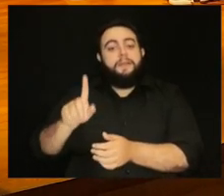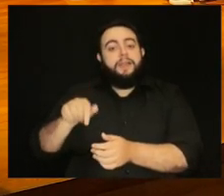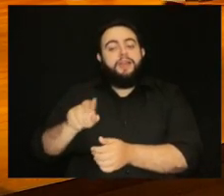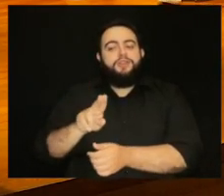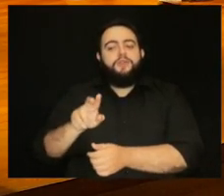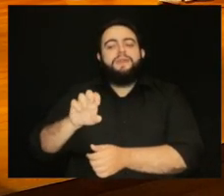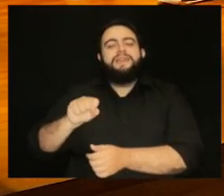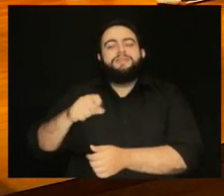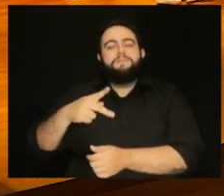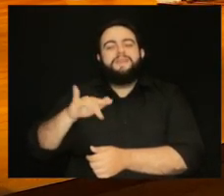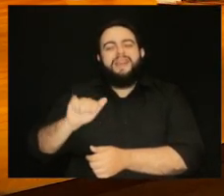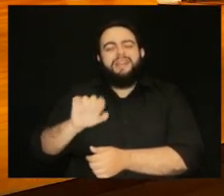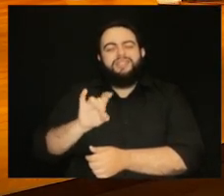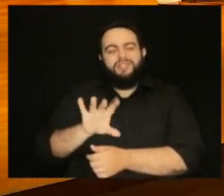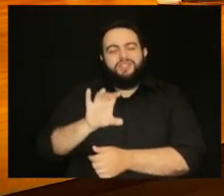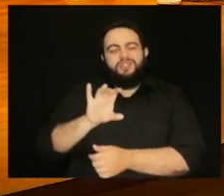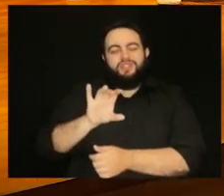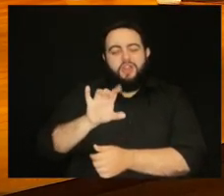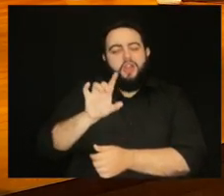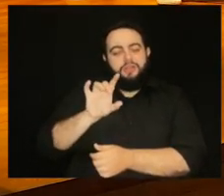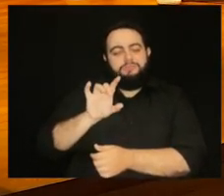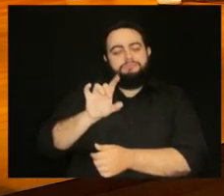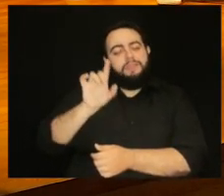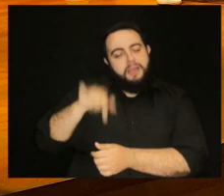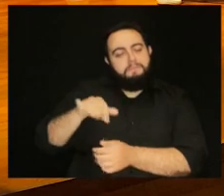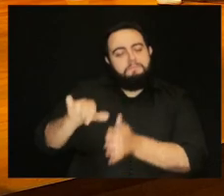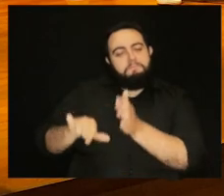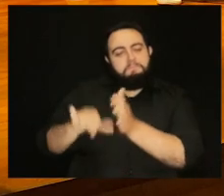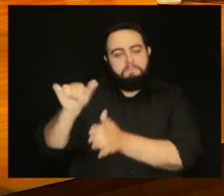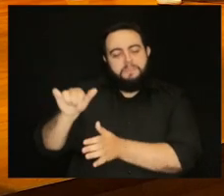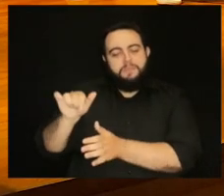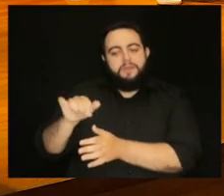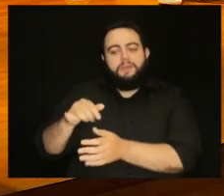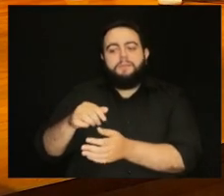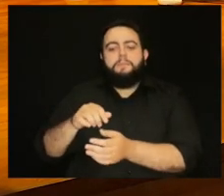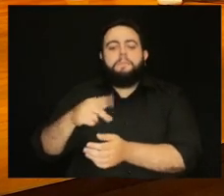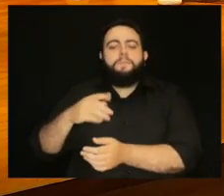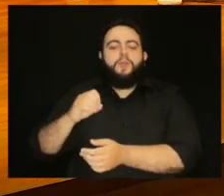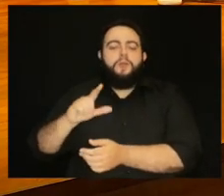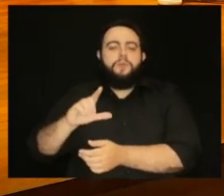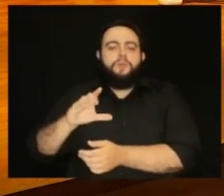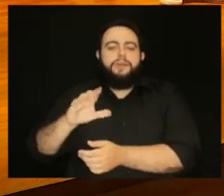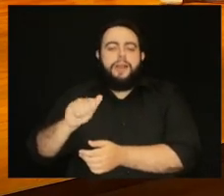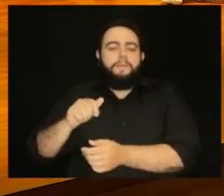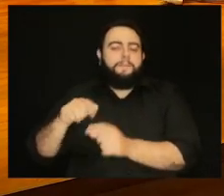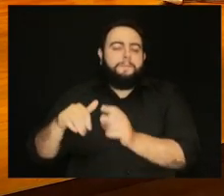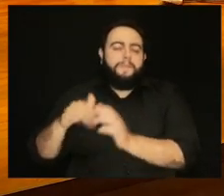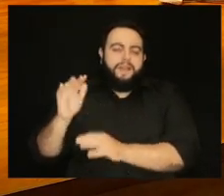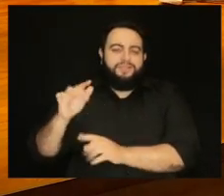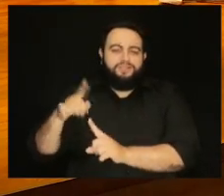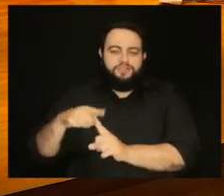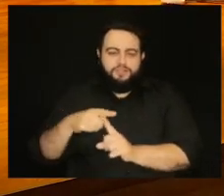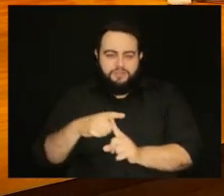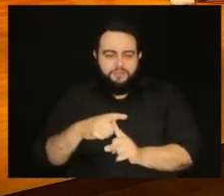Só. A gente vai fazer assim, a primeira passada dela bem polca mesmo e aí a segunda passada